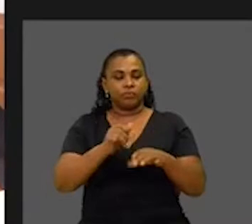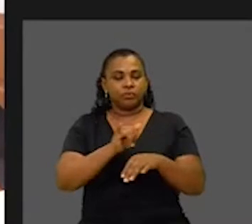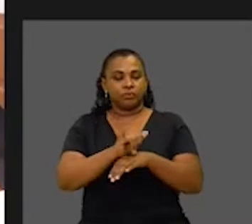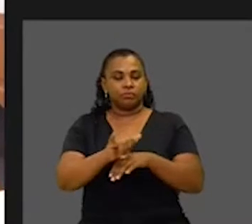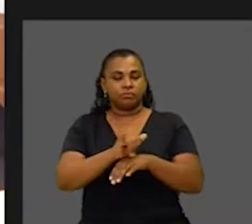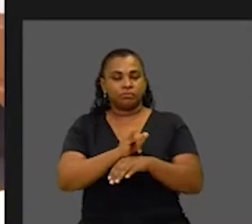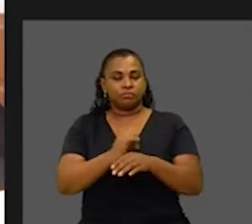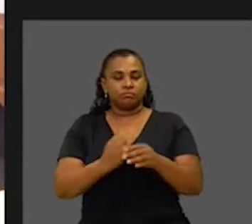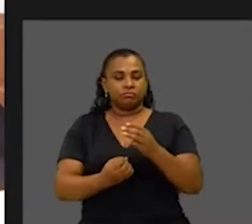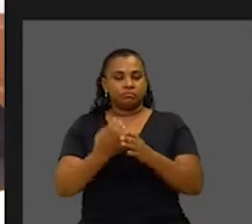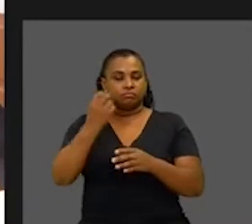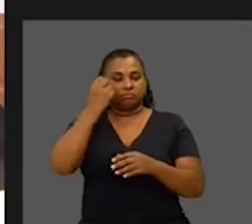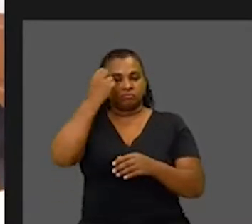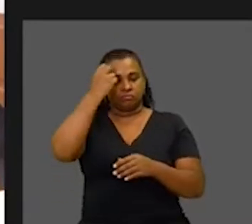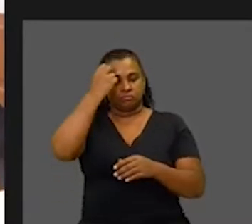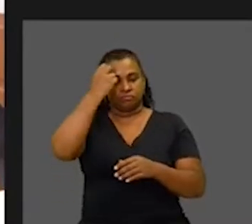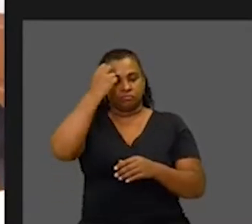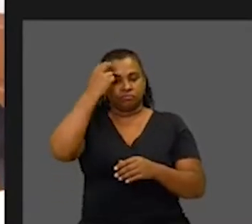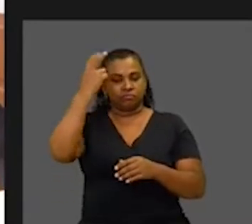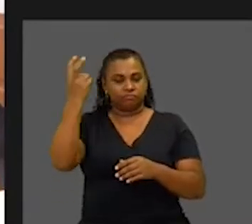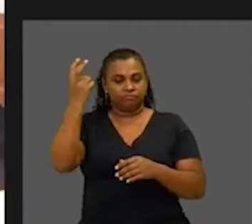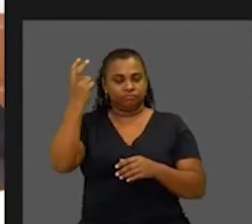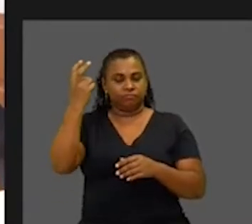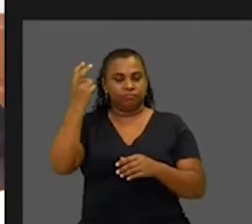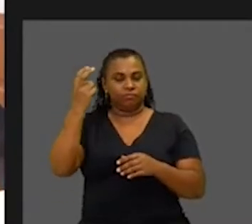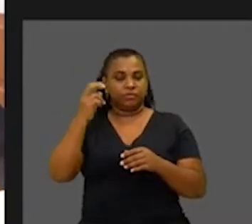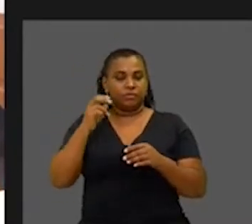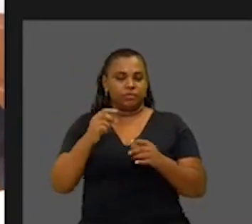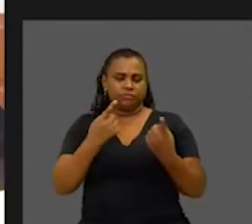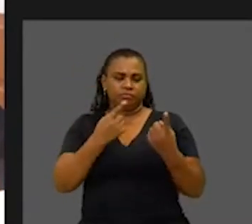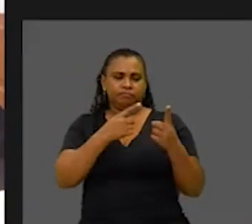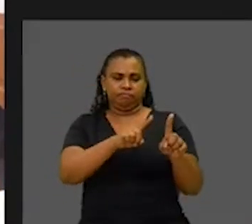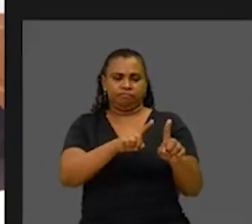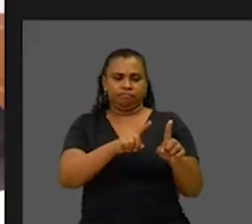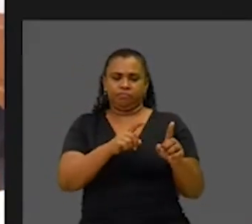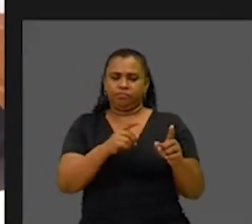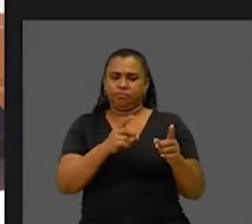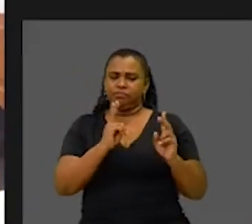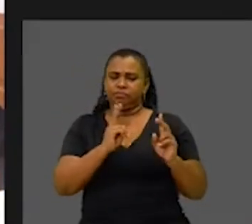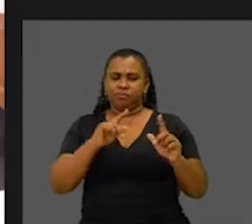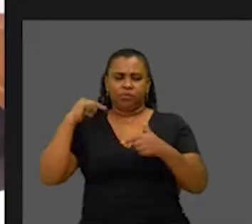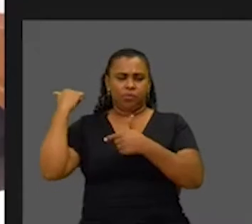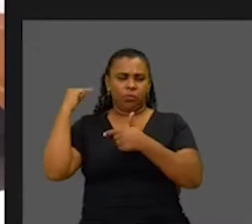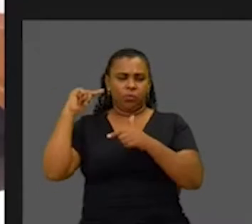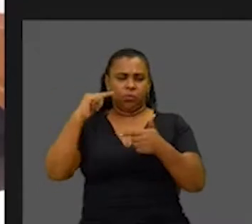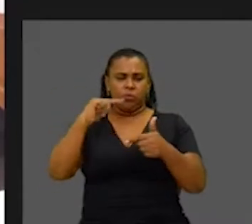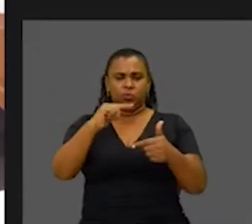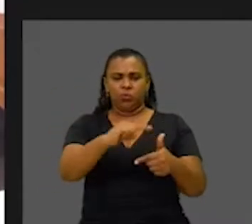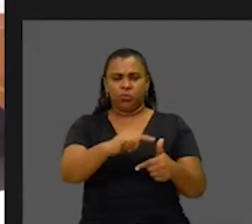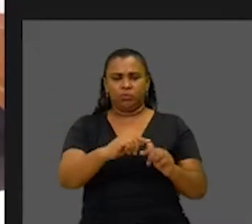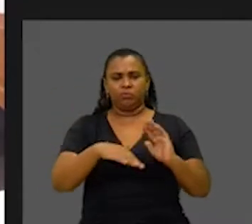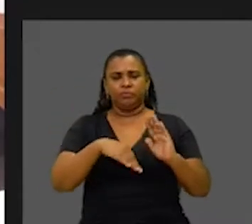desafia tradicional leitura que a gente passa no processo de representação política a procuradoria